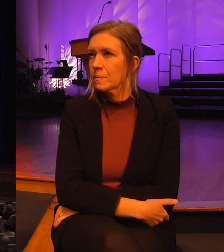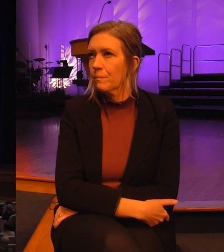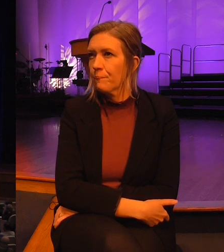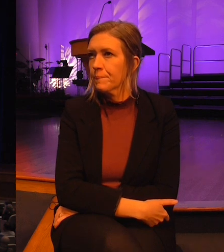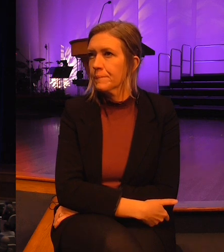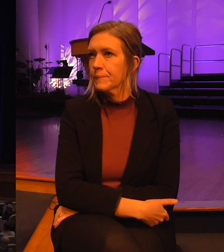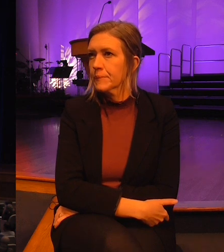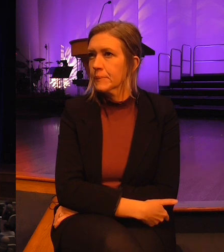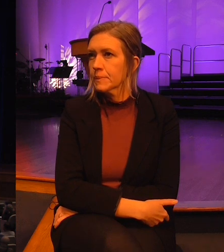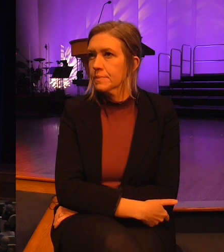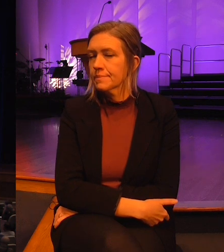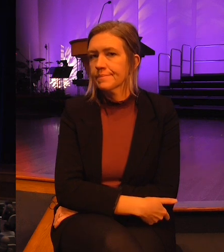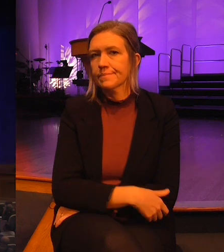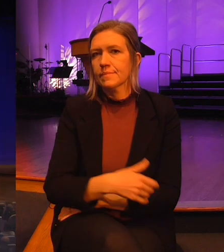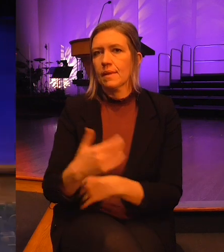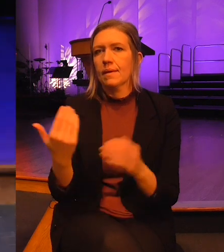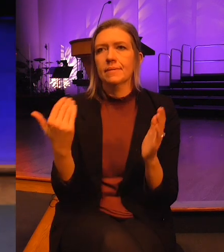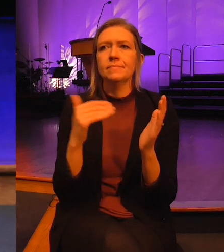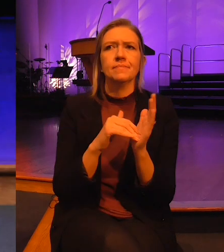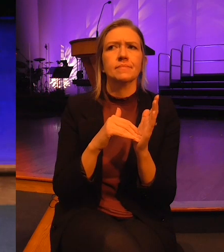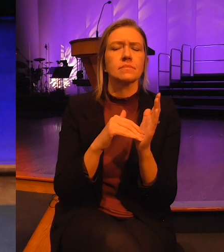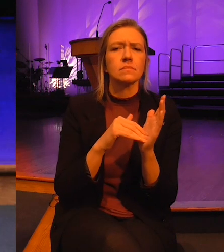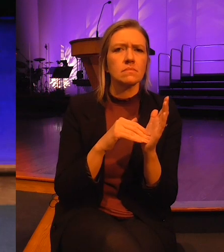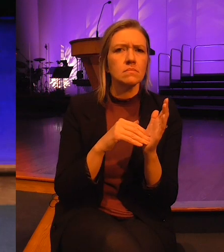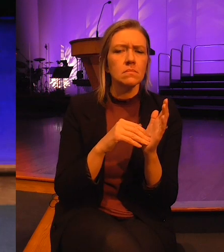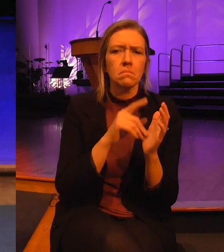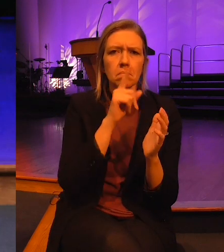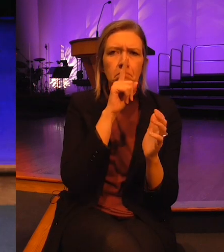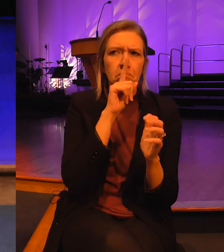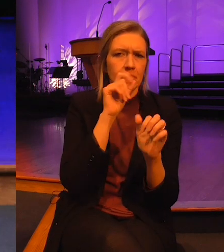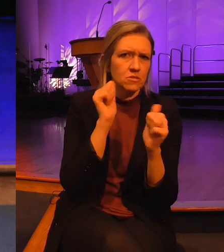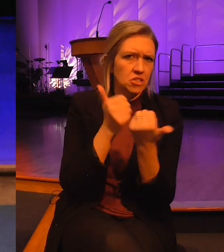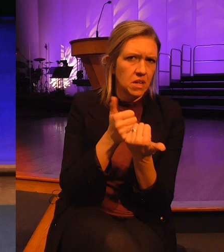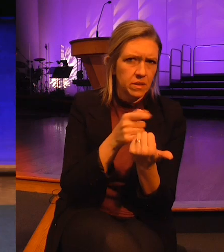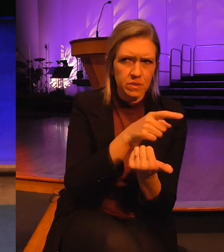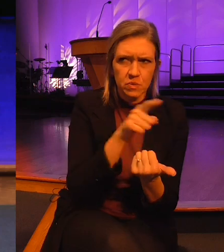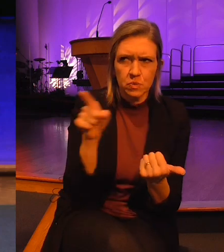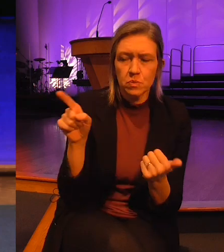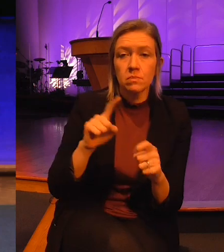y nuevamente no como un desafío sino como una advertencia si no estás siendo honesto